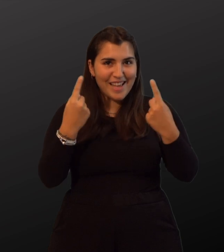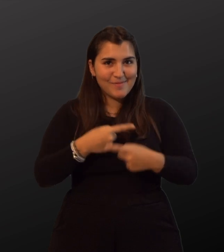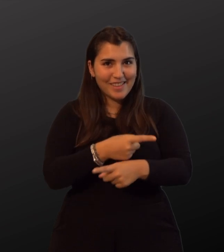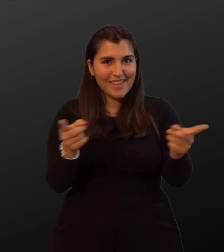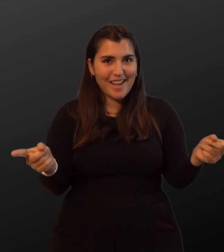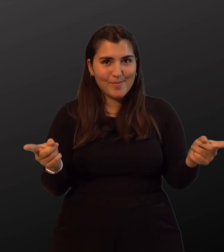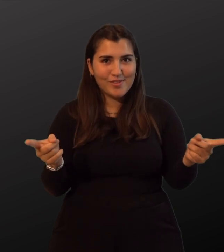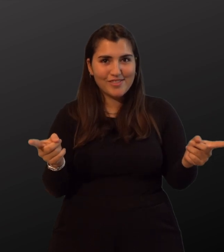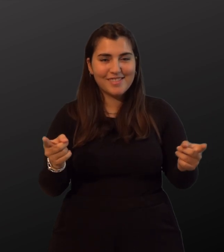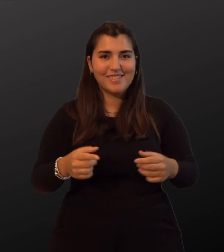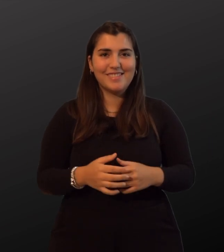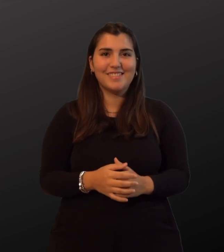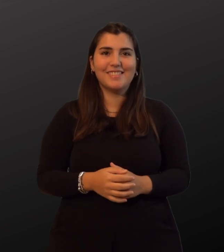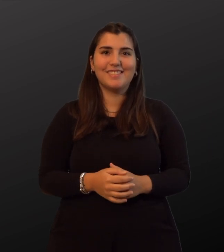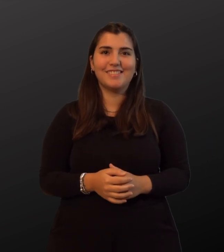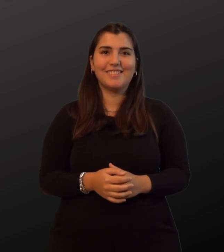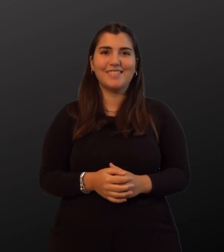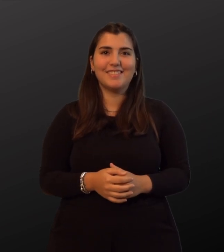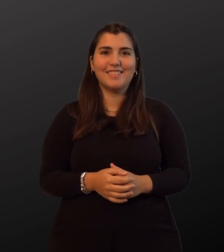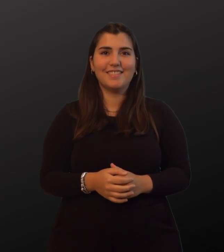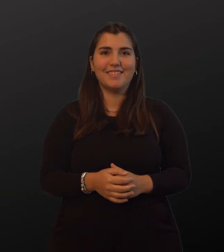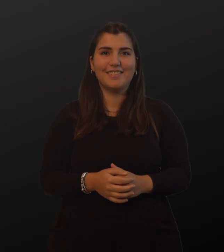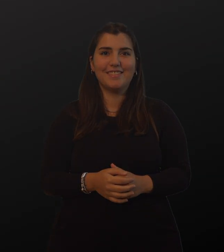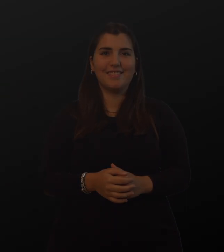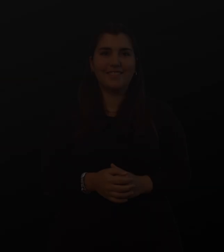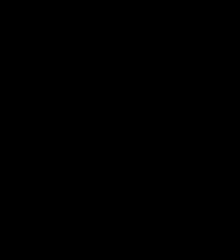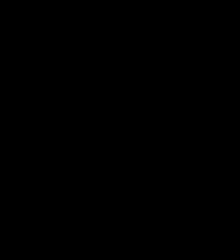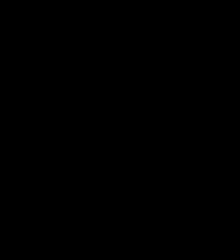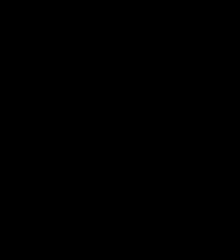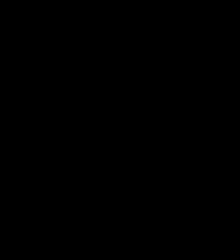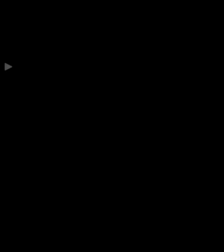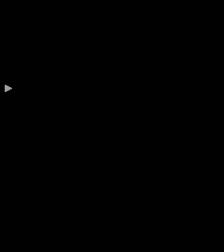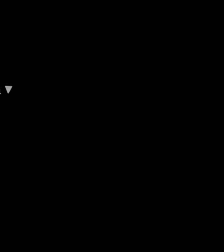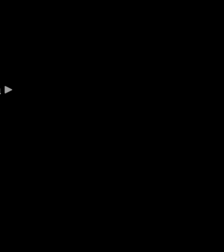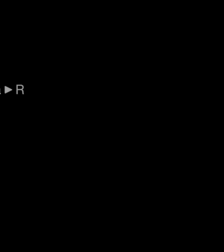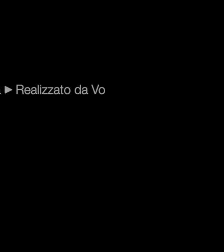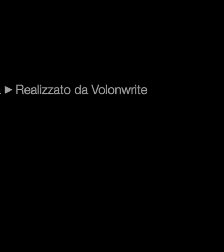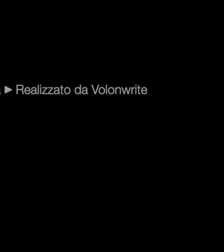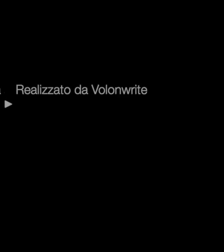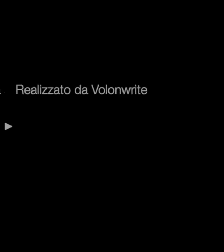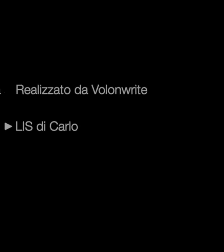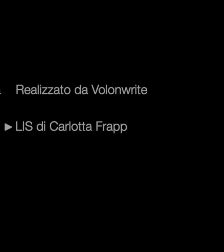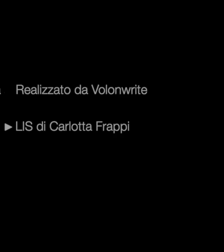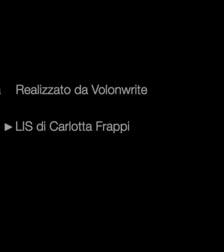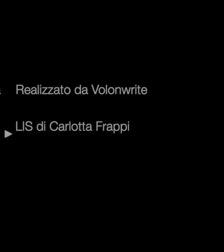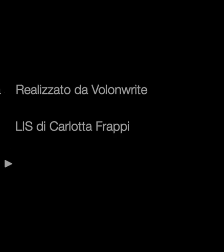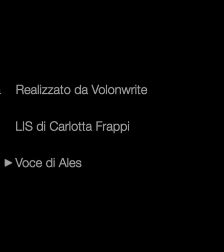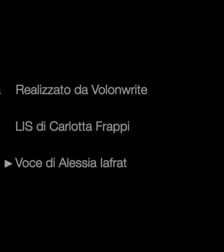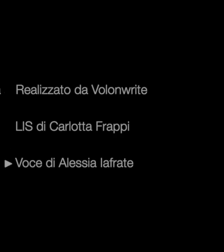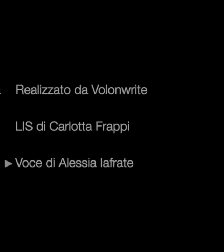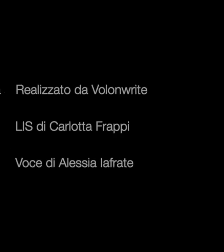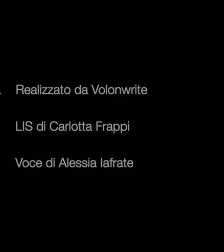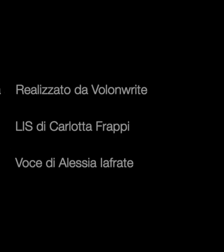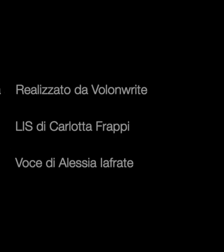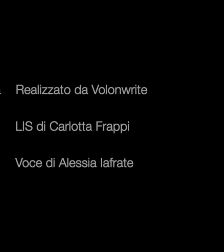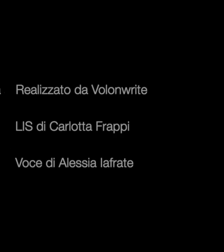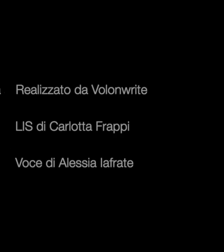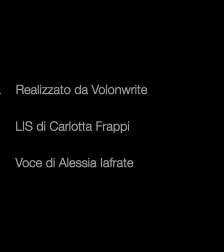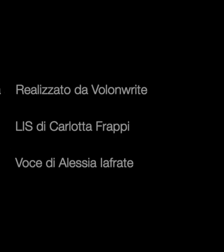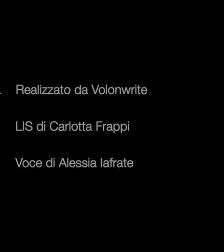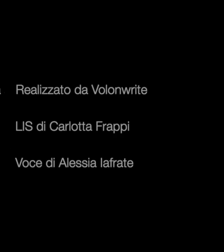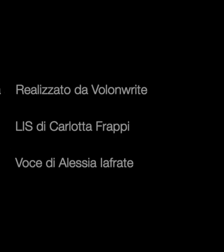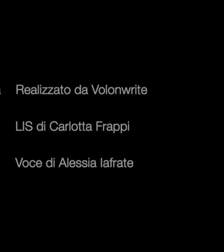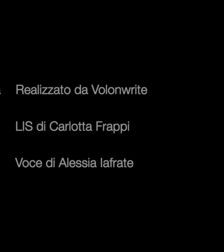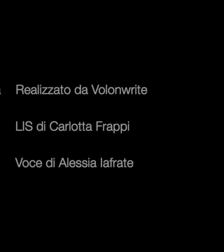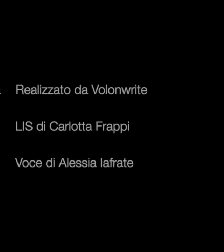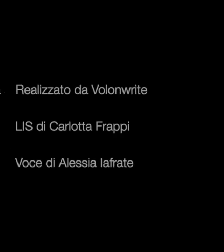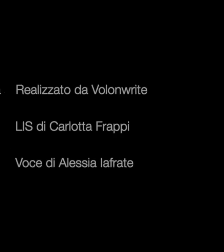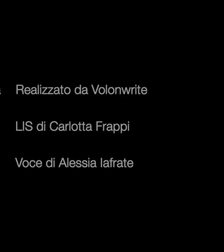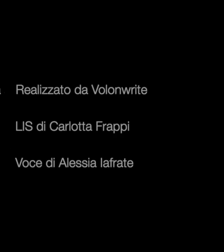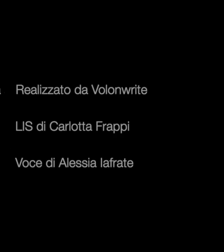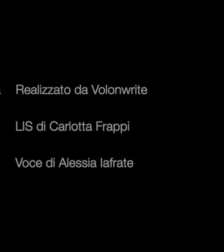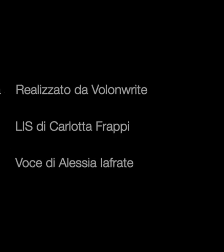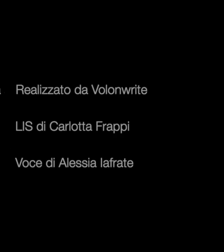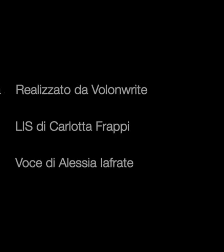Vi aspettiamo!